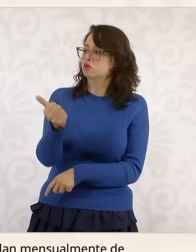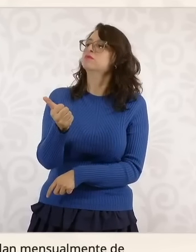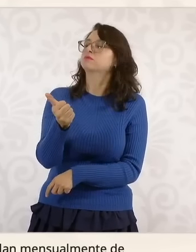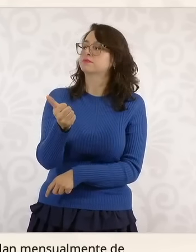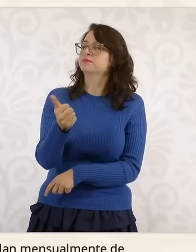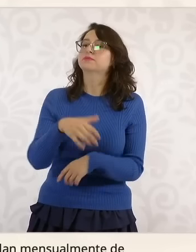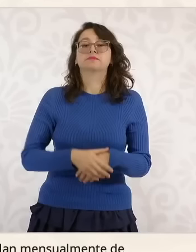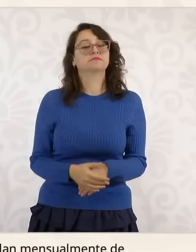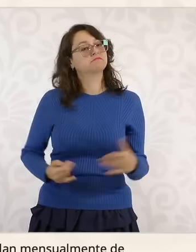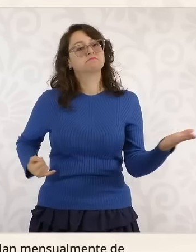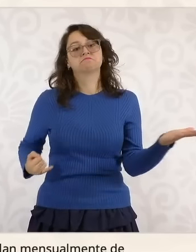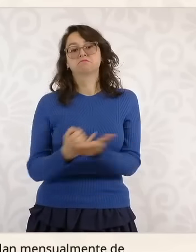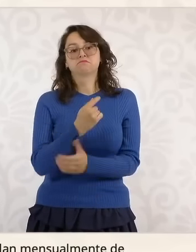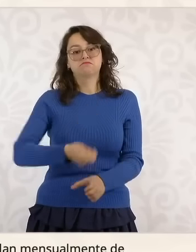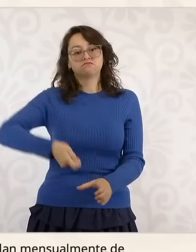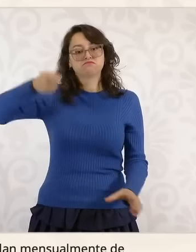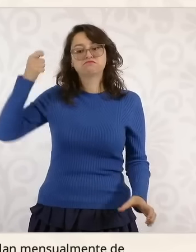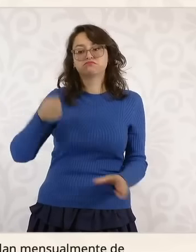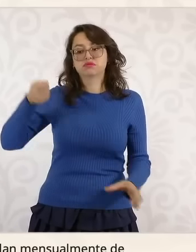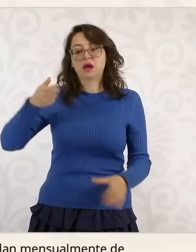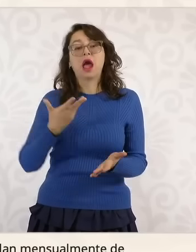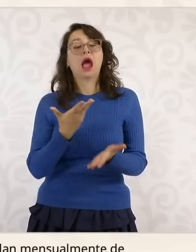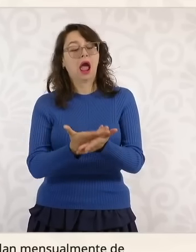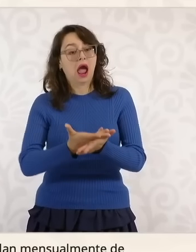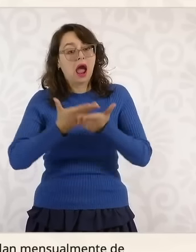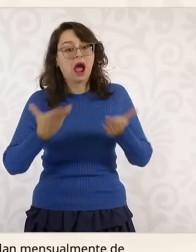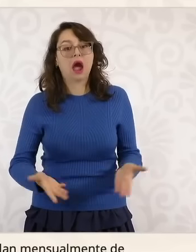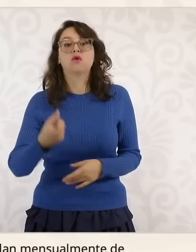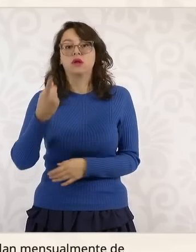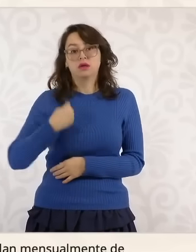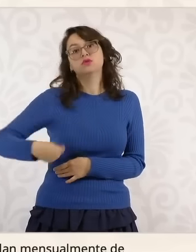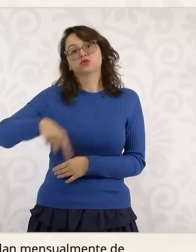definitiva de la Corte, la autoridad fiscal tiene la obligación de continuar con el procedimiento